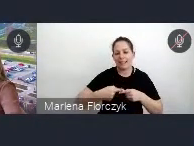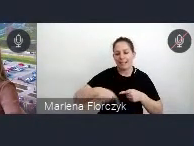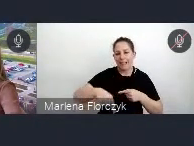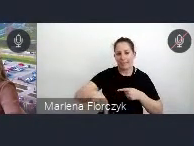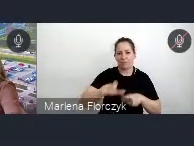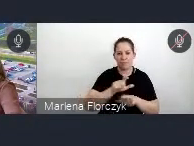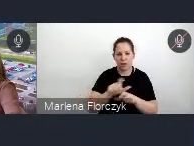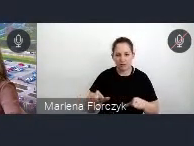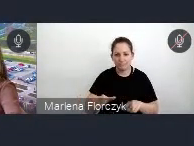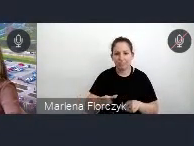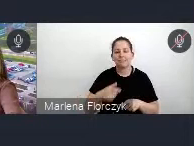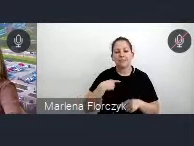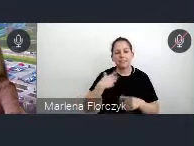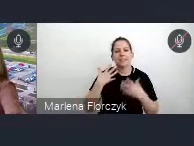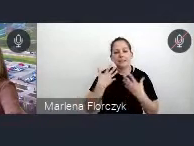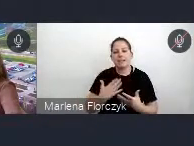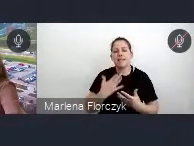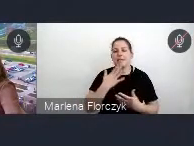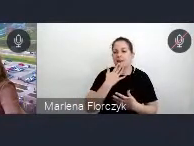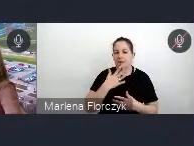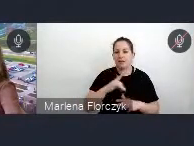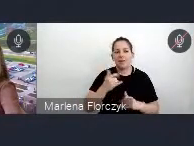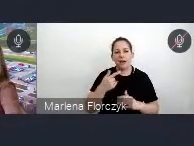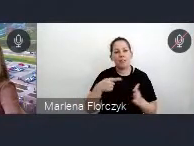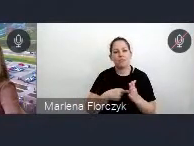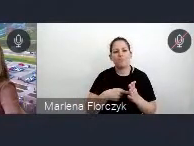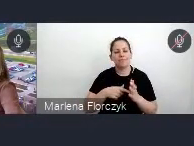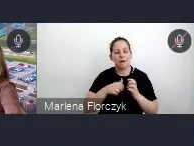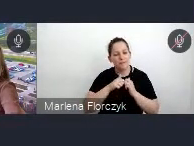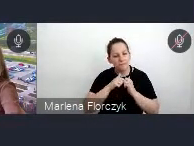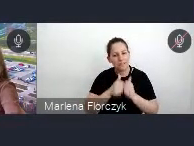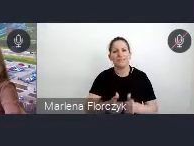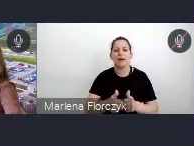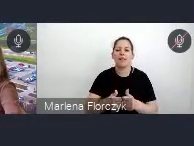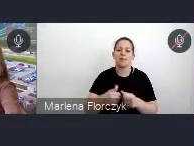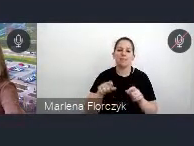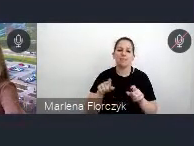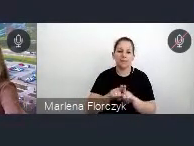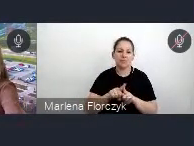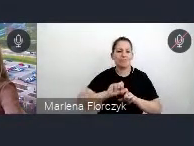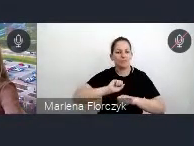i stawiamy sobie właśnie jako wyzwanie i podejmowanie działań w tym kierunku,